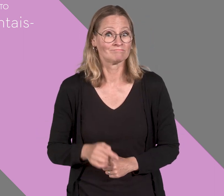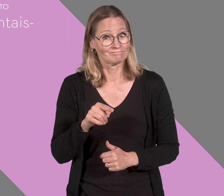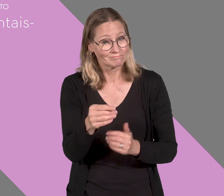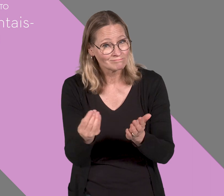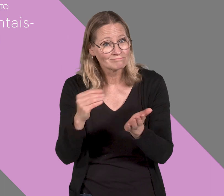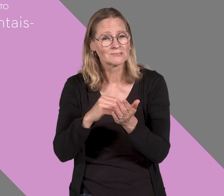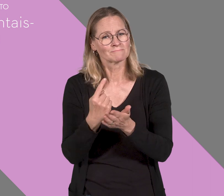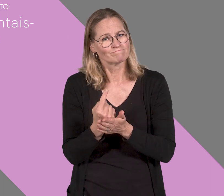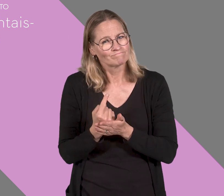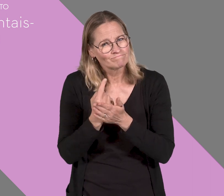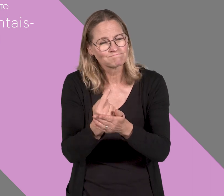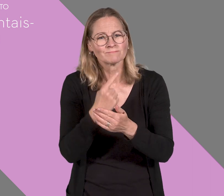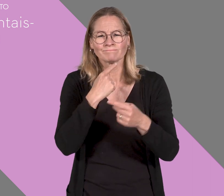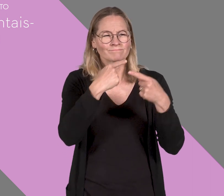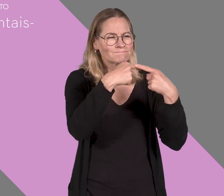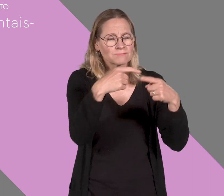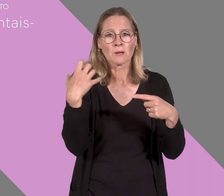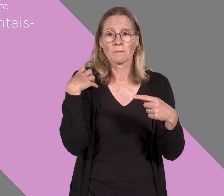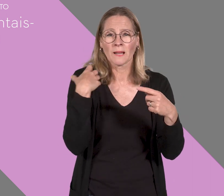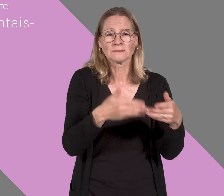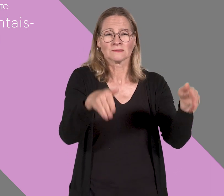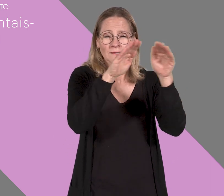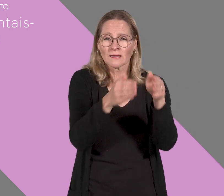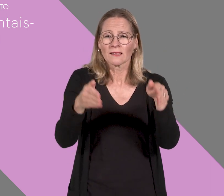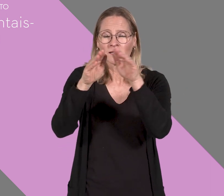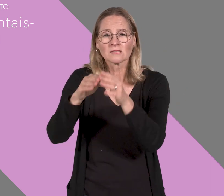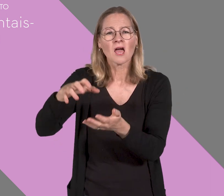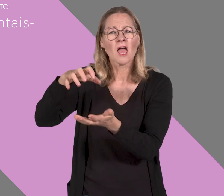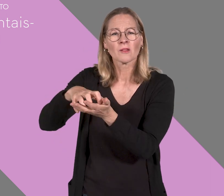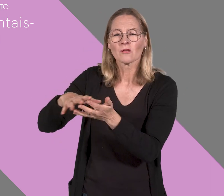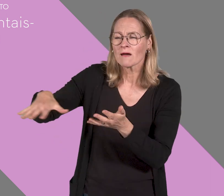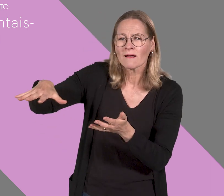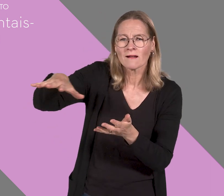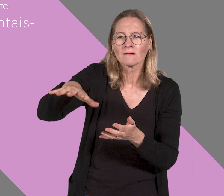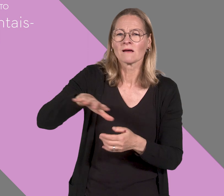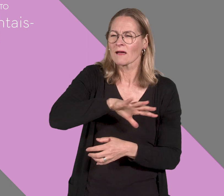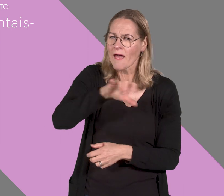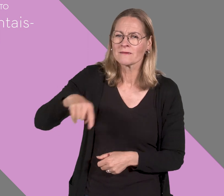Lisäksi painotettiin sitä, että eri ministeriöiden ja hallinnonalojen -